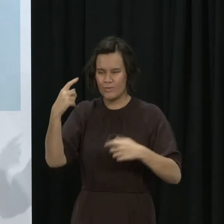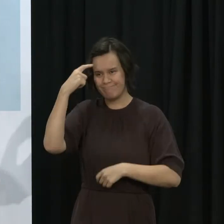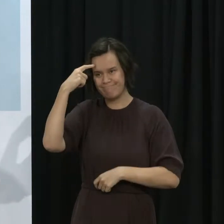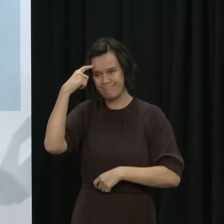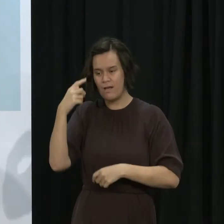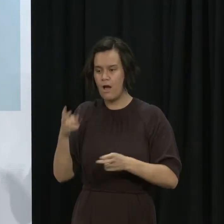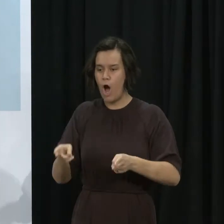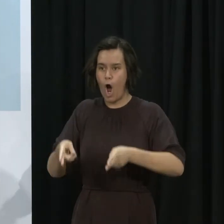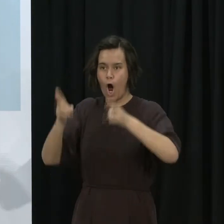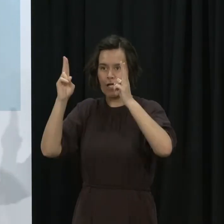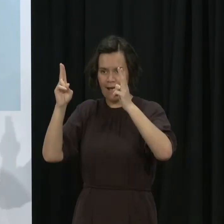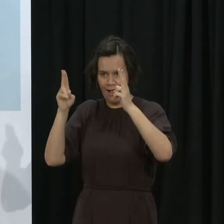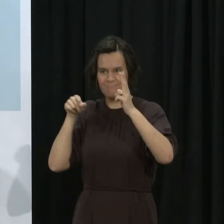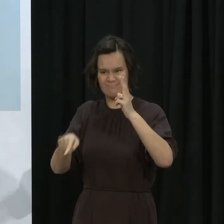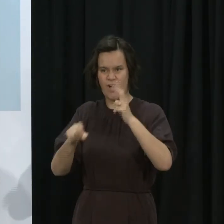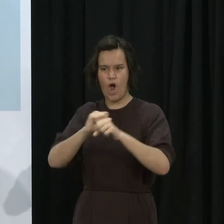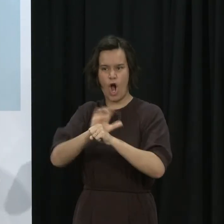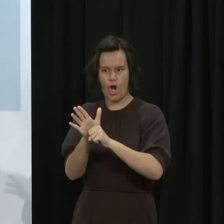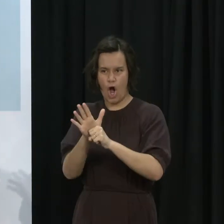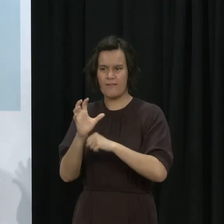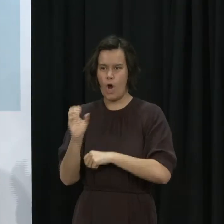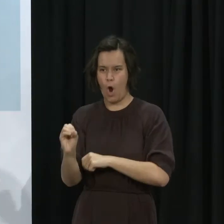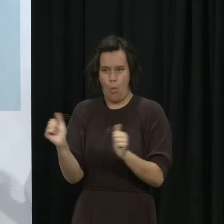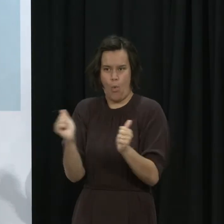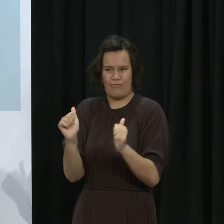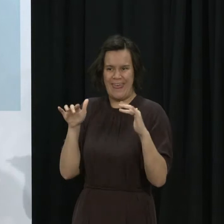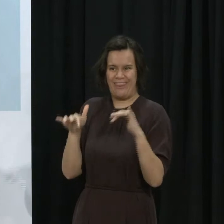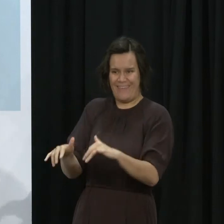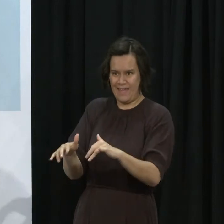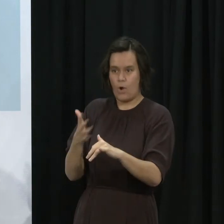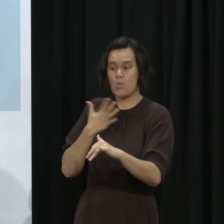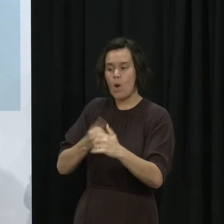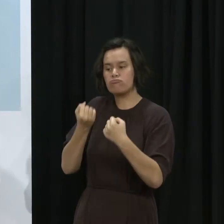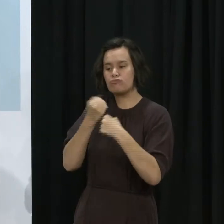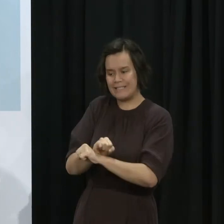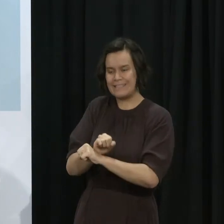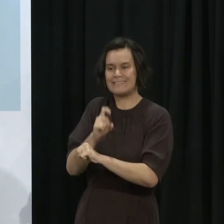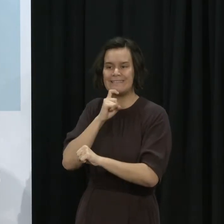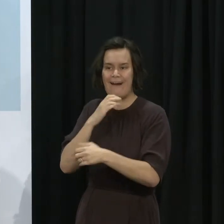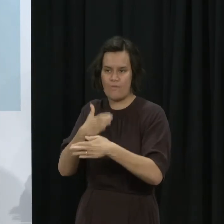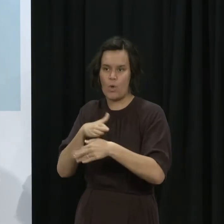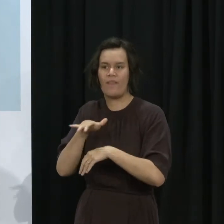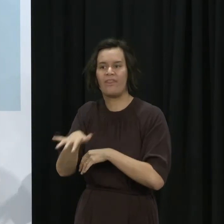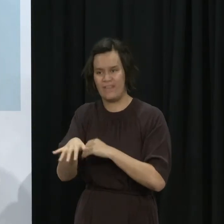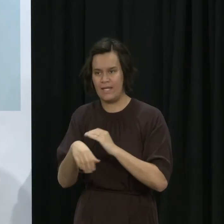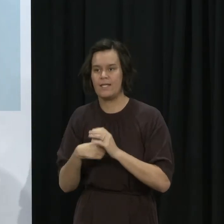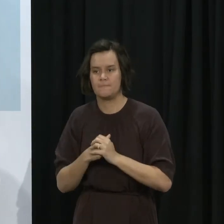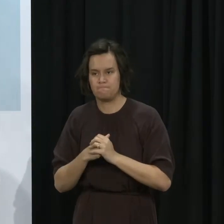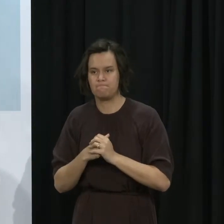mua o te Pfizer te huri, na ko te taapiri o te whakanui ko te huarahi pai rawa atu Ka taea e tatou te tiaki i a raatau, ina